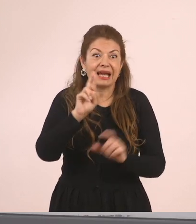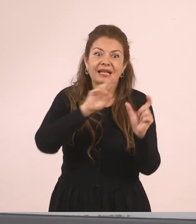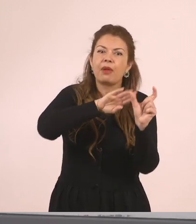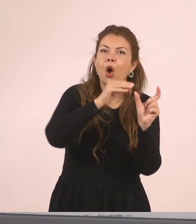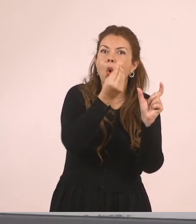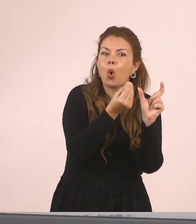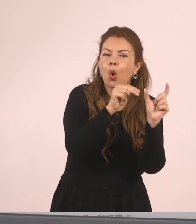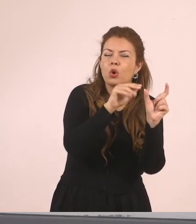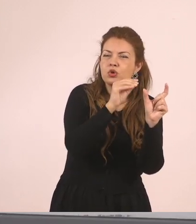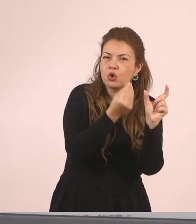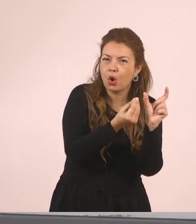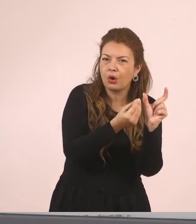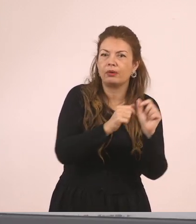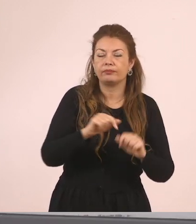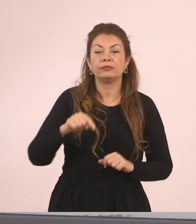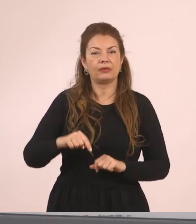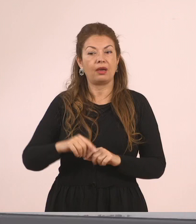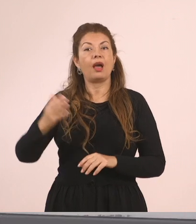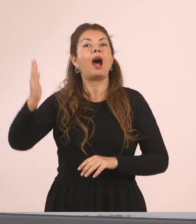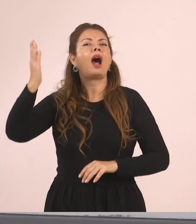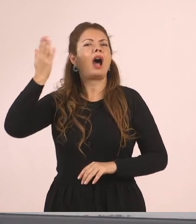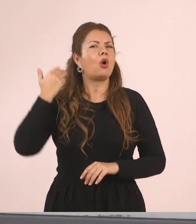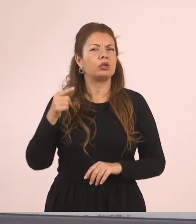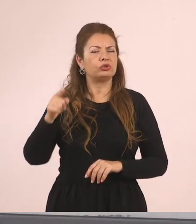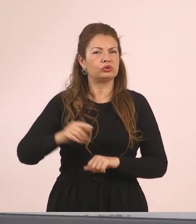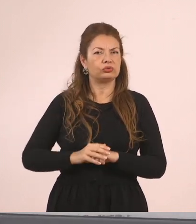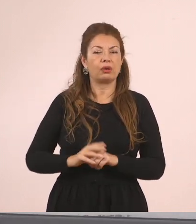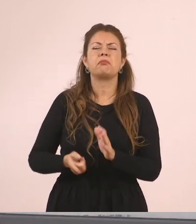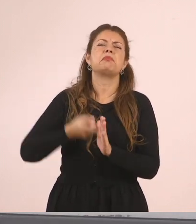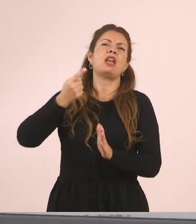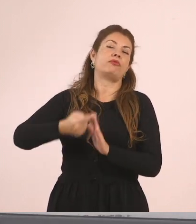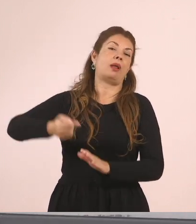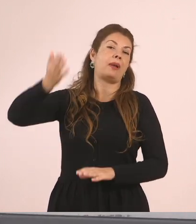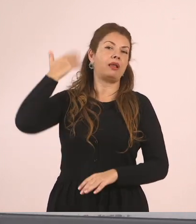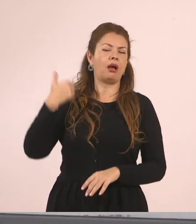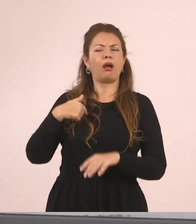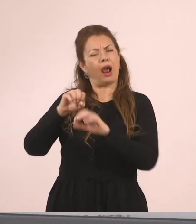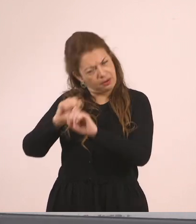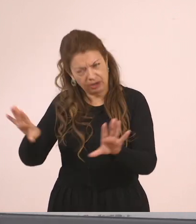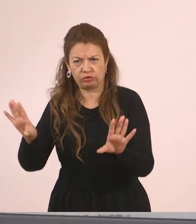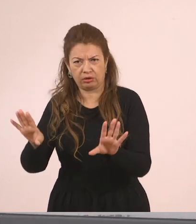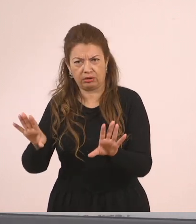Και πάω και στον Αόριστο. Μία φορά στο παρελθόν... ...ενημέρωσα.